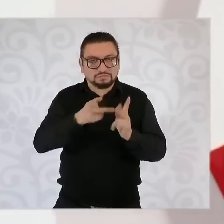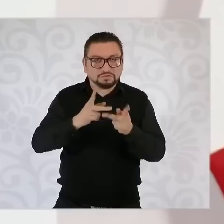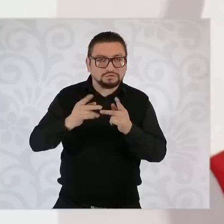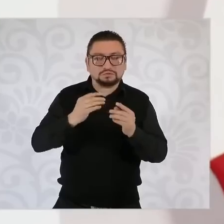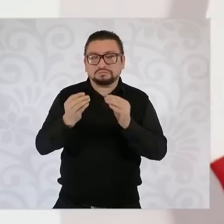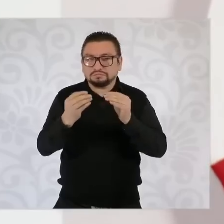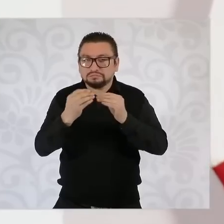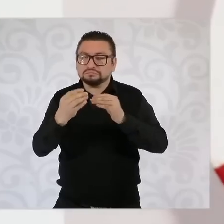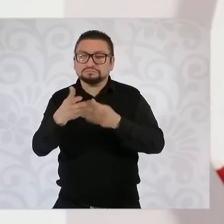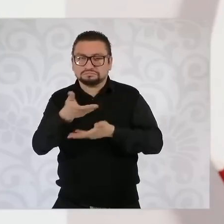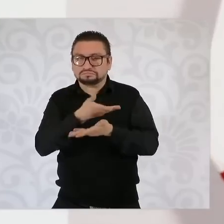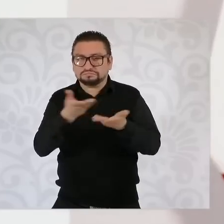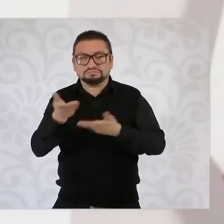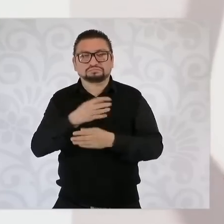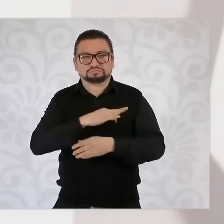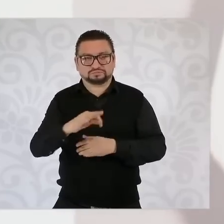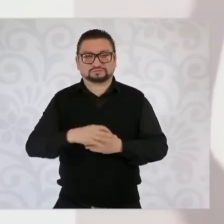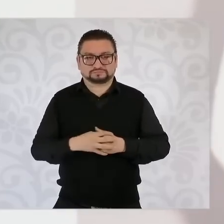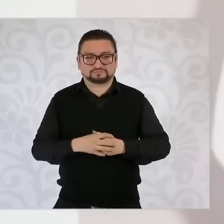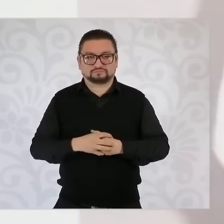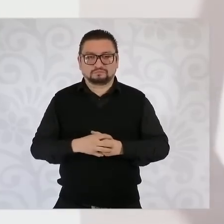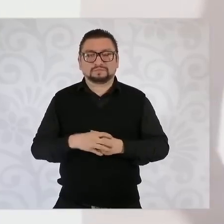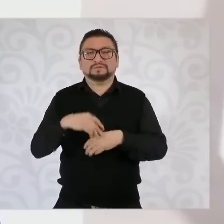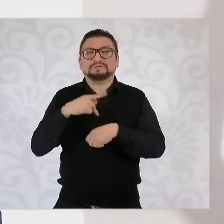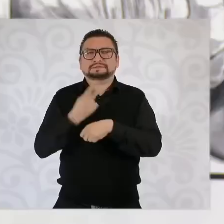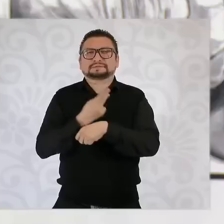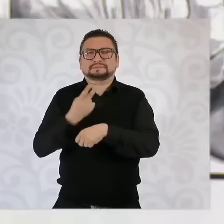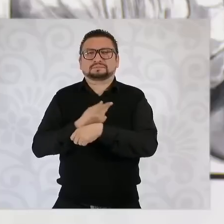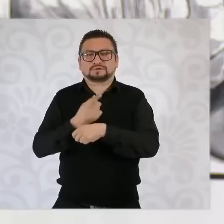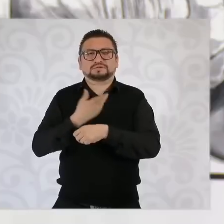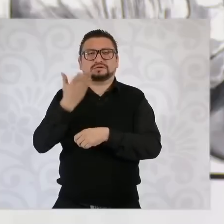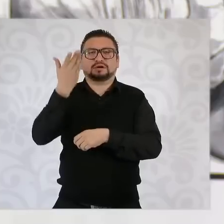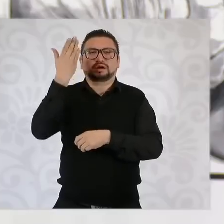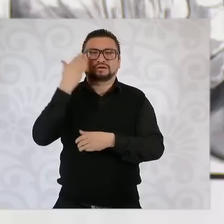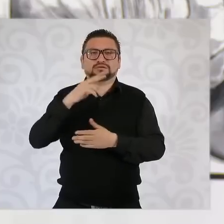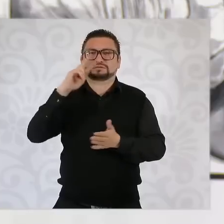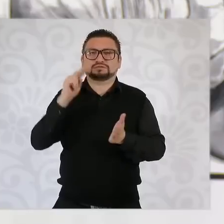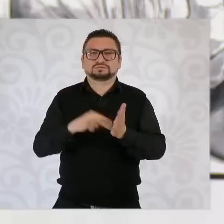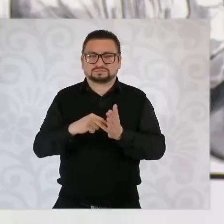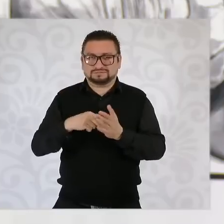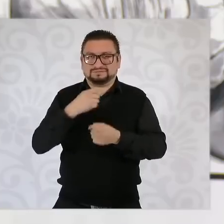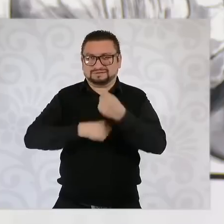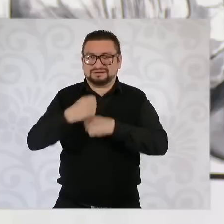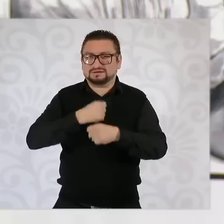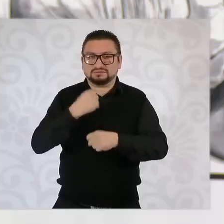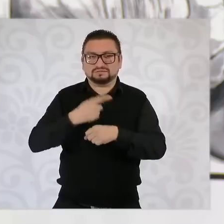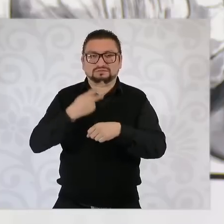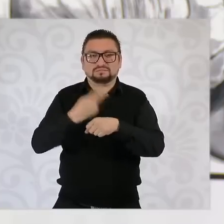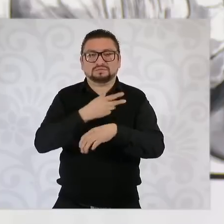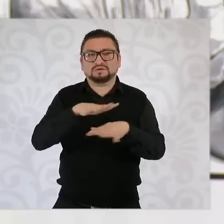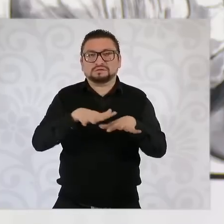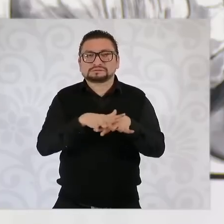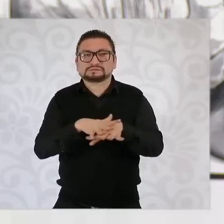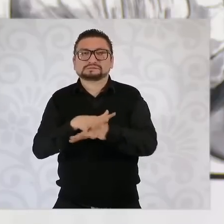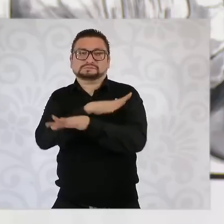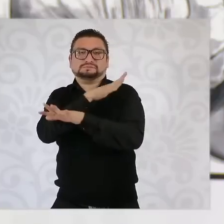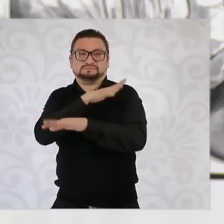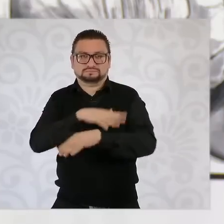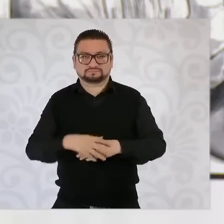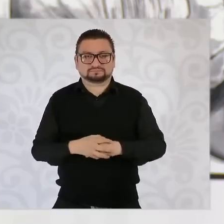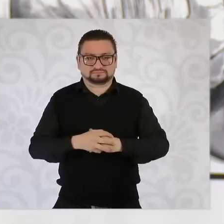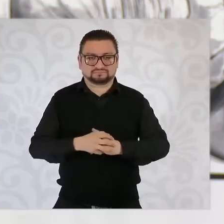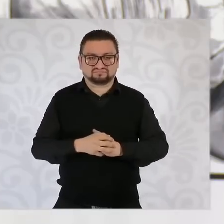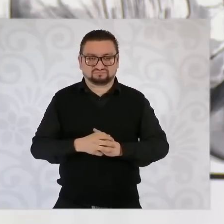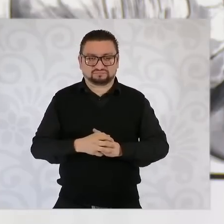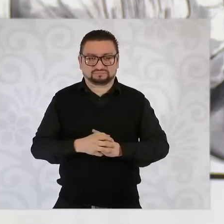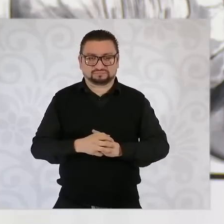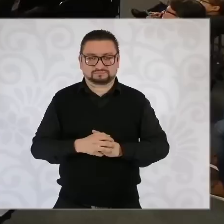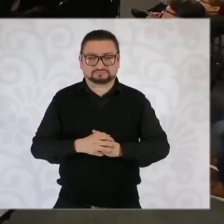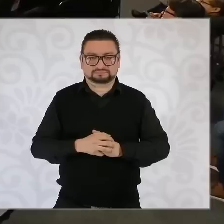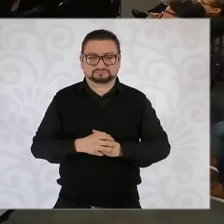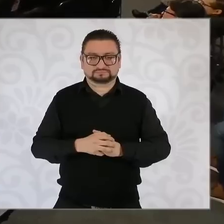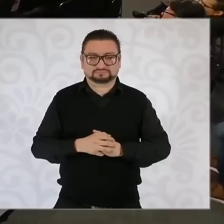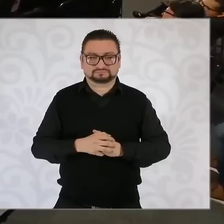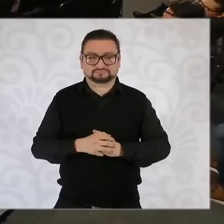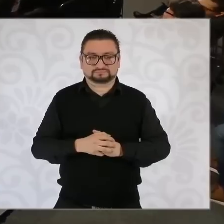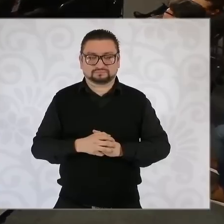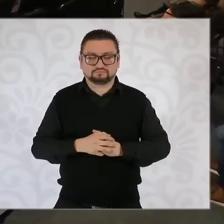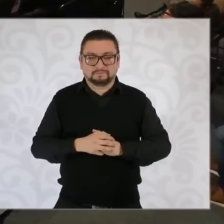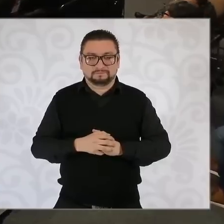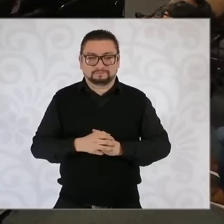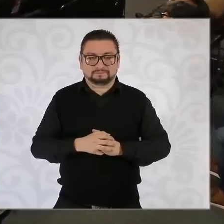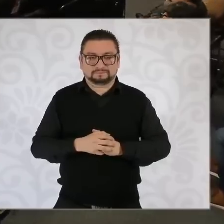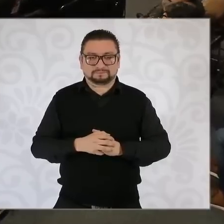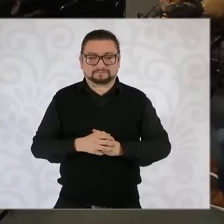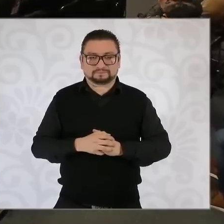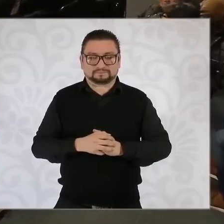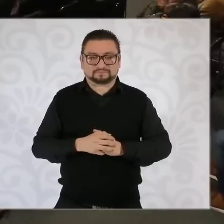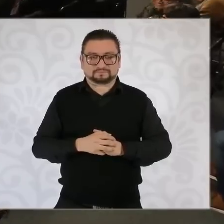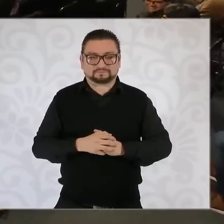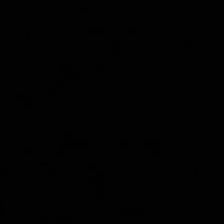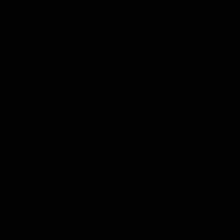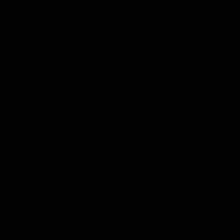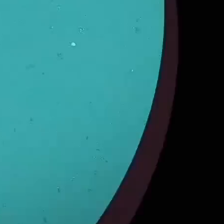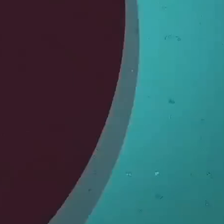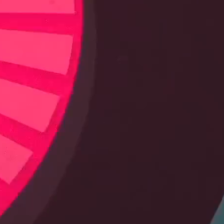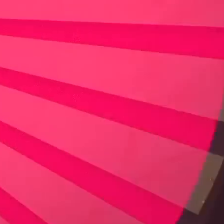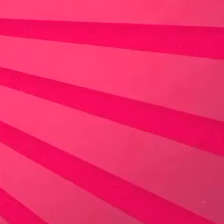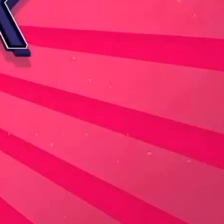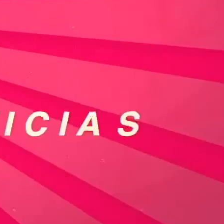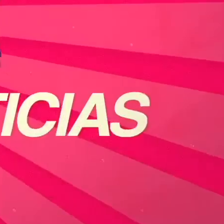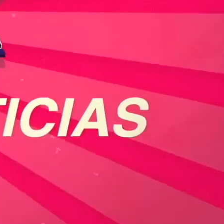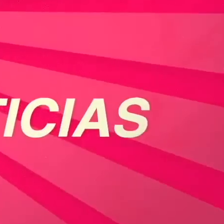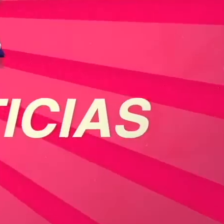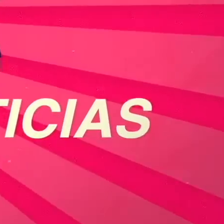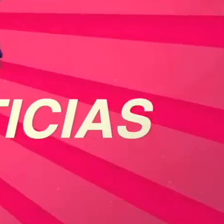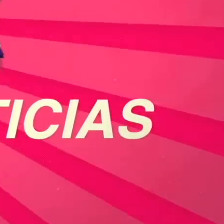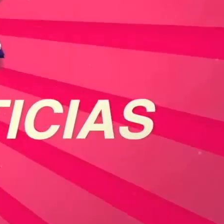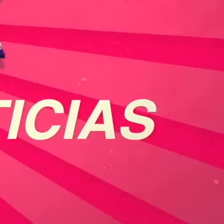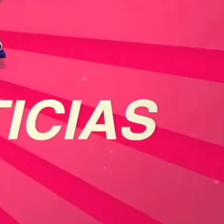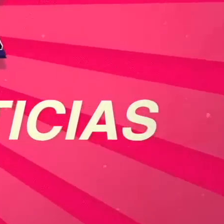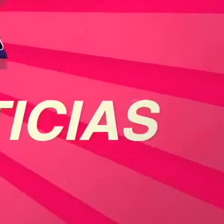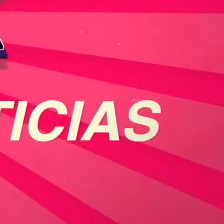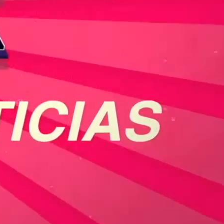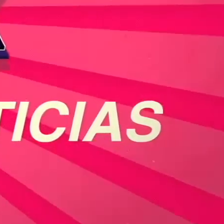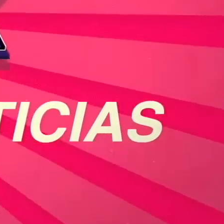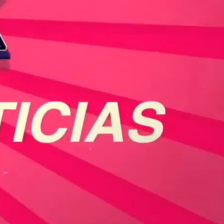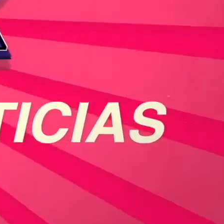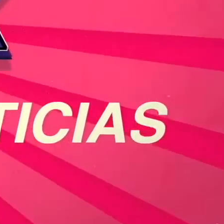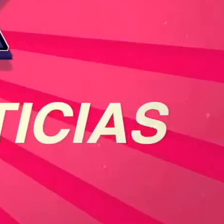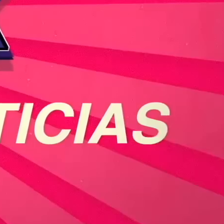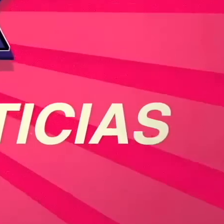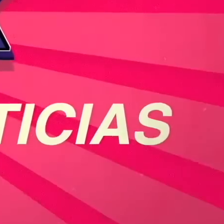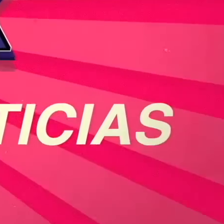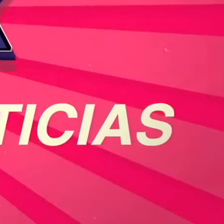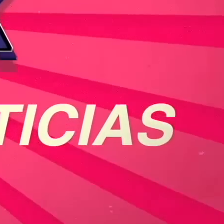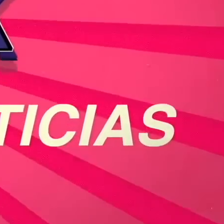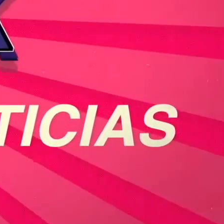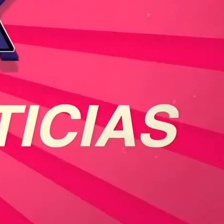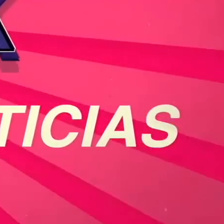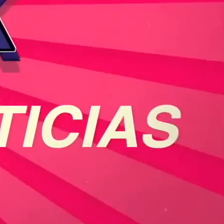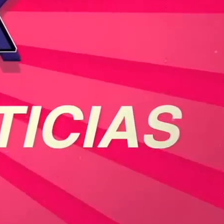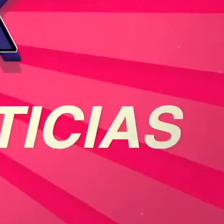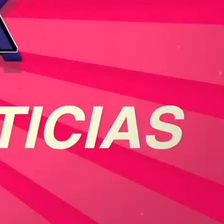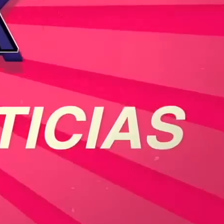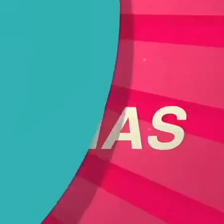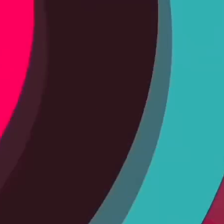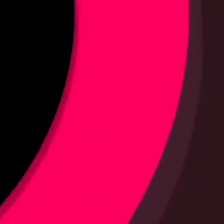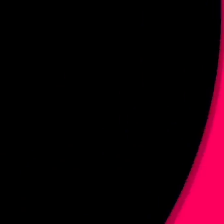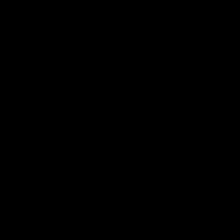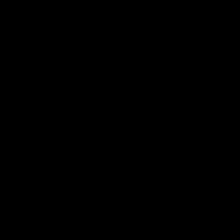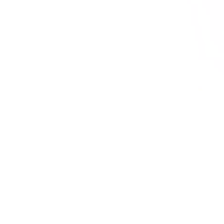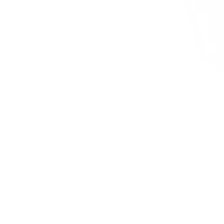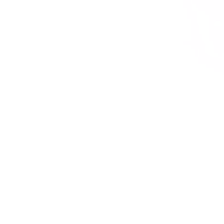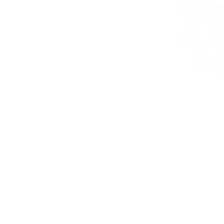lo debatan Qué pasó en el año 2000 en México la famosa transición s adelante